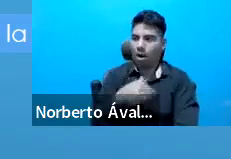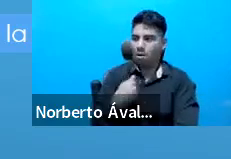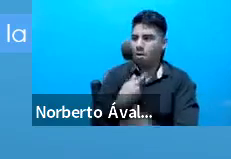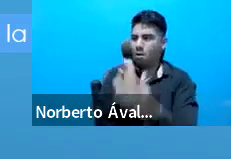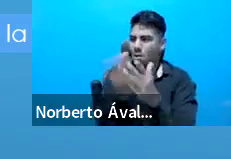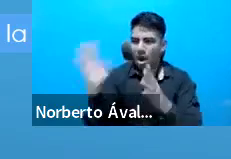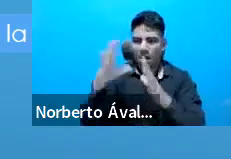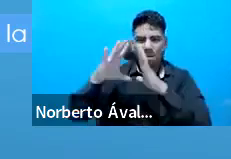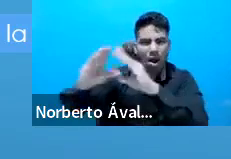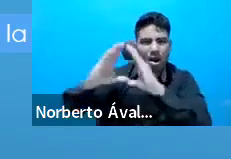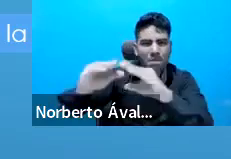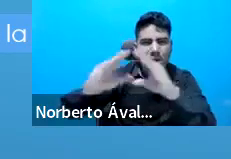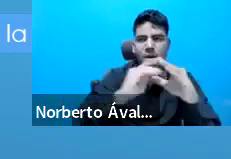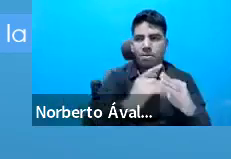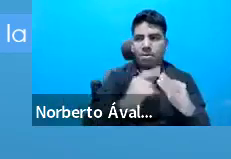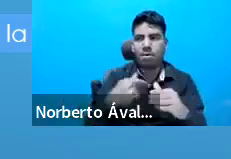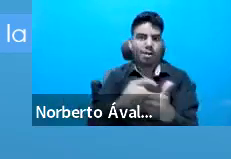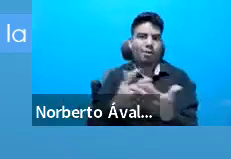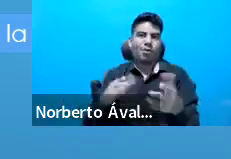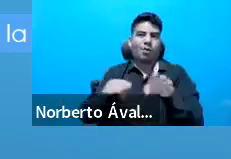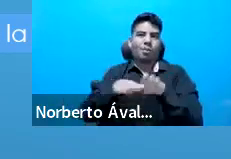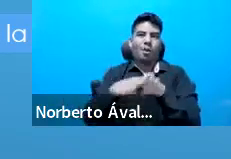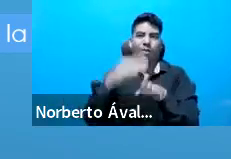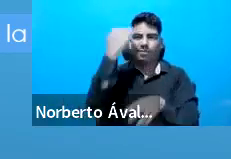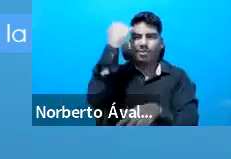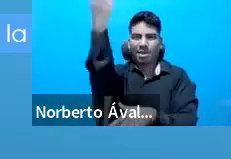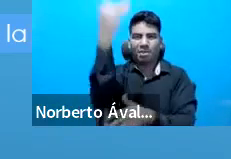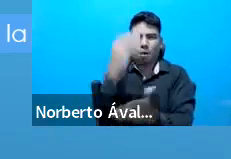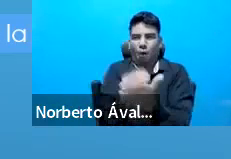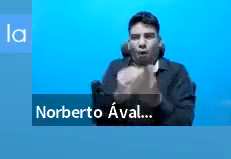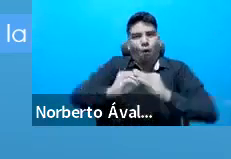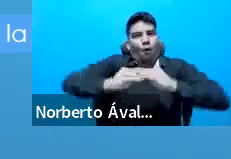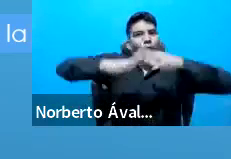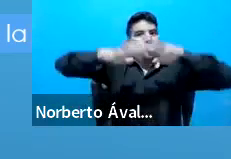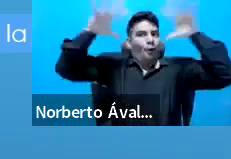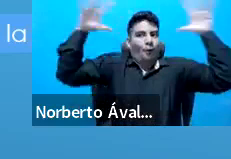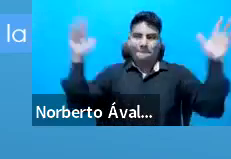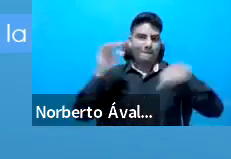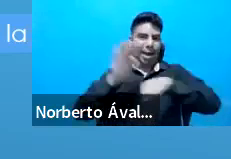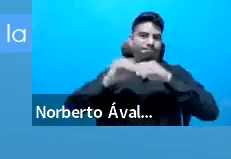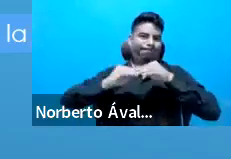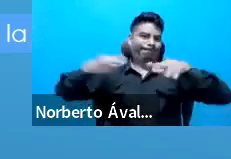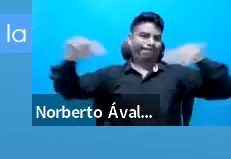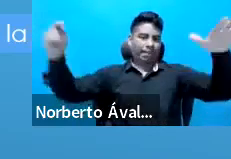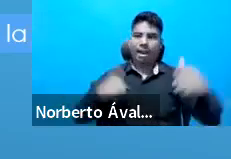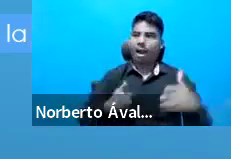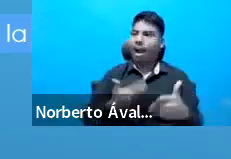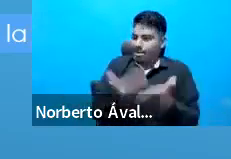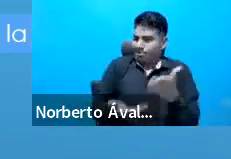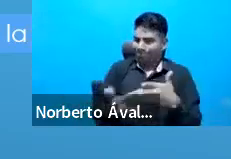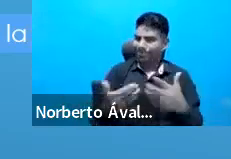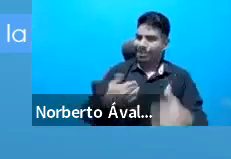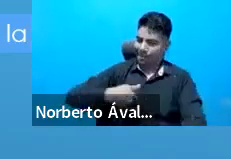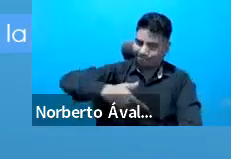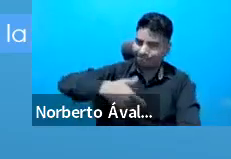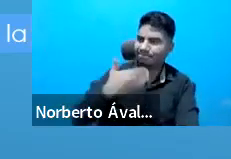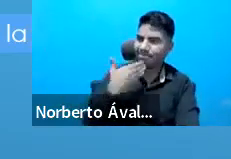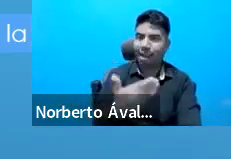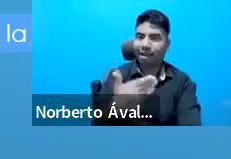Dorada en donde todos se todos todos deseamos a Brasil, este las personas sorts pueden acceder a la educación y educación y el conocimiento